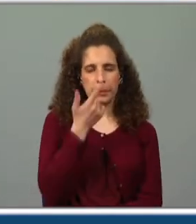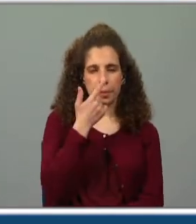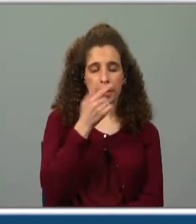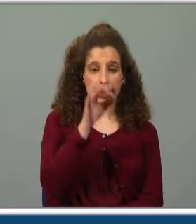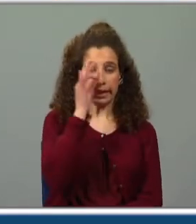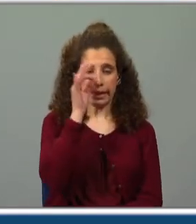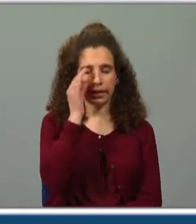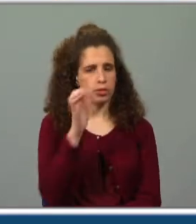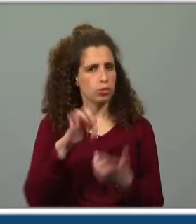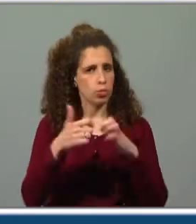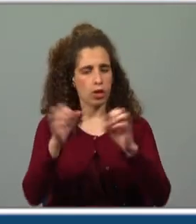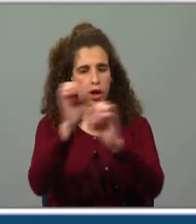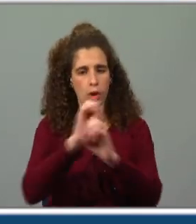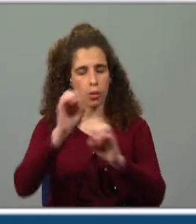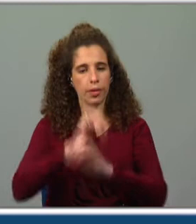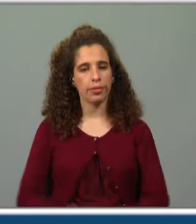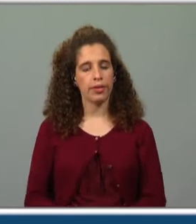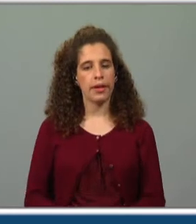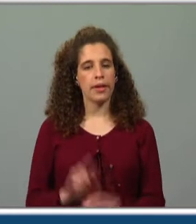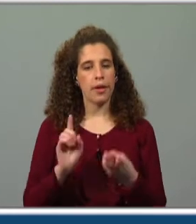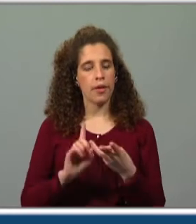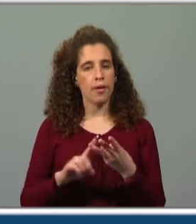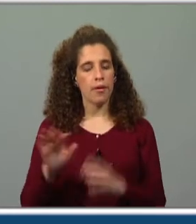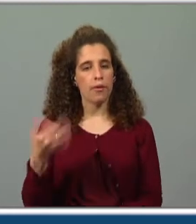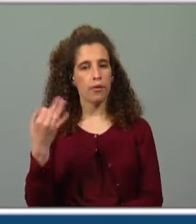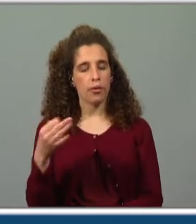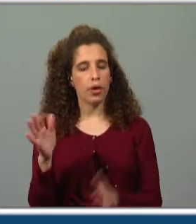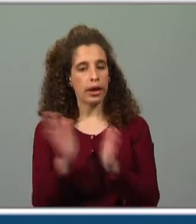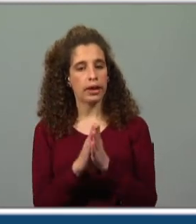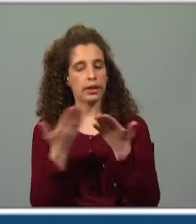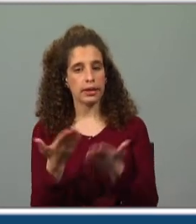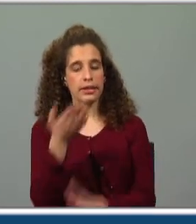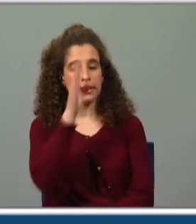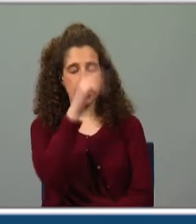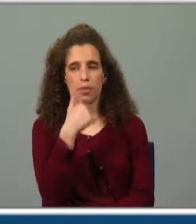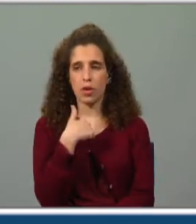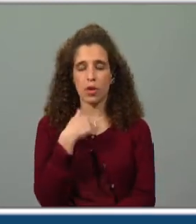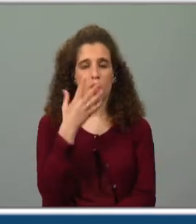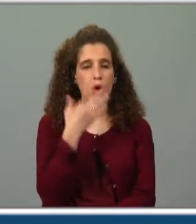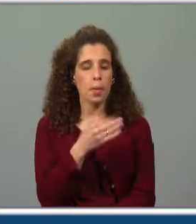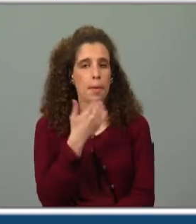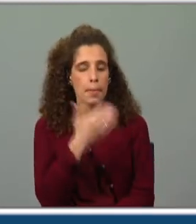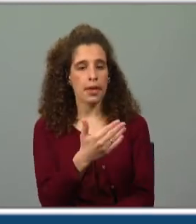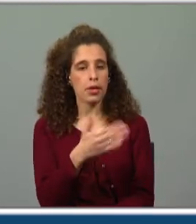caneta não há problema folha o caderno e sabem que eu costumo pedir visto o que o 筆沒問題把筆記本和知道我通常要求籤證是什麼